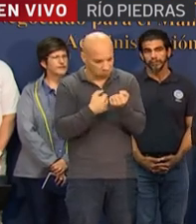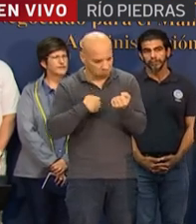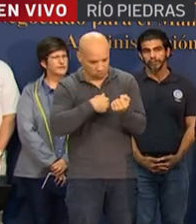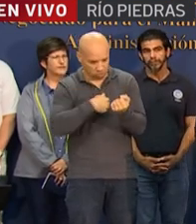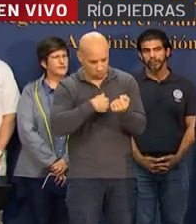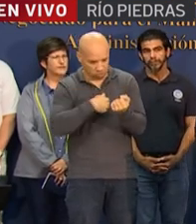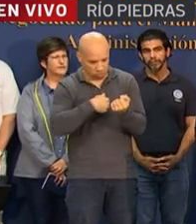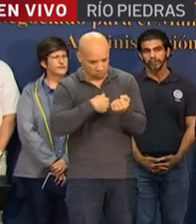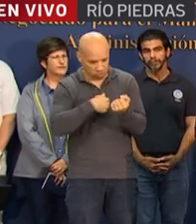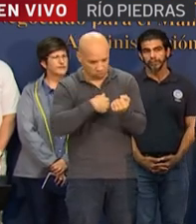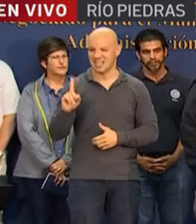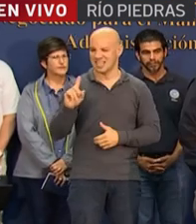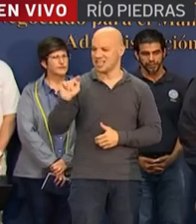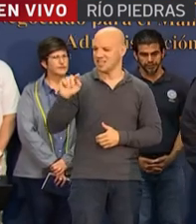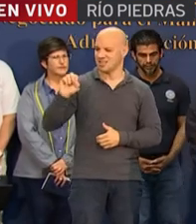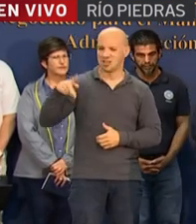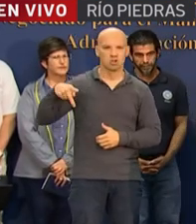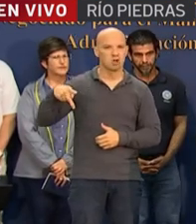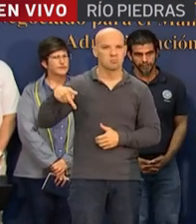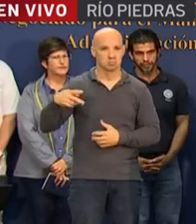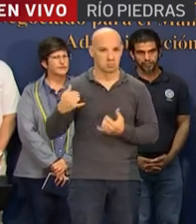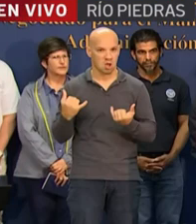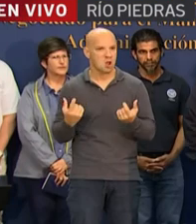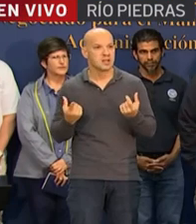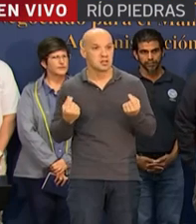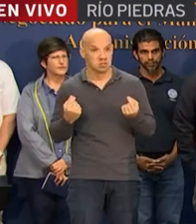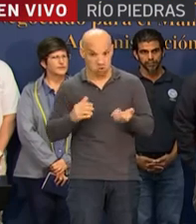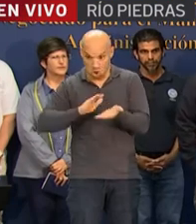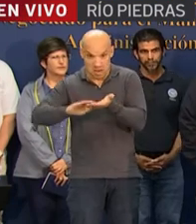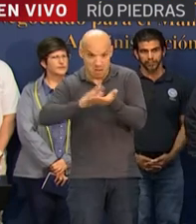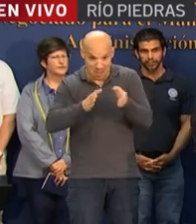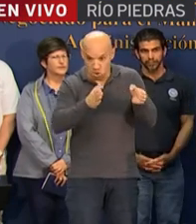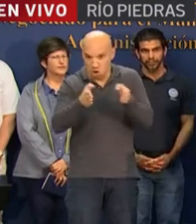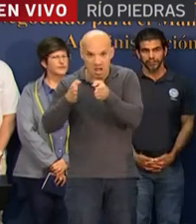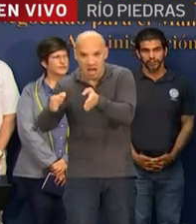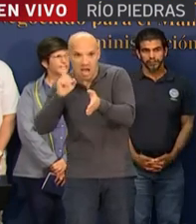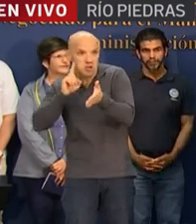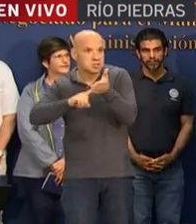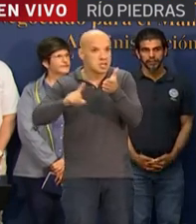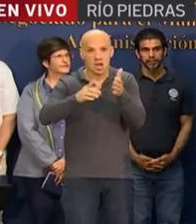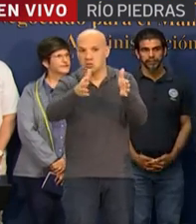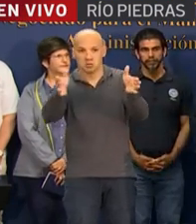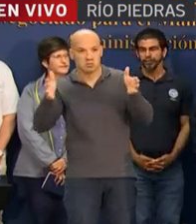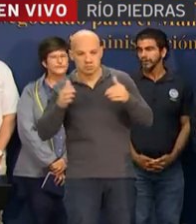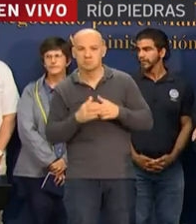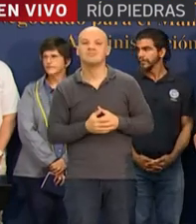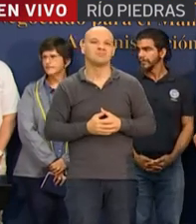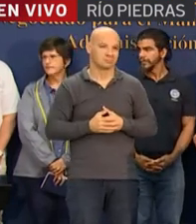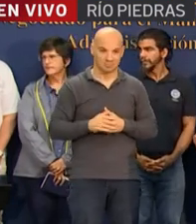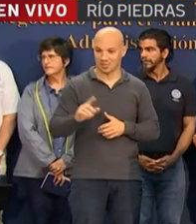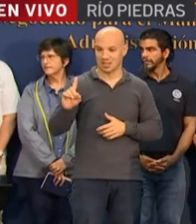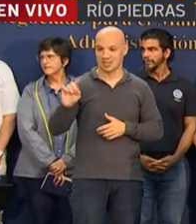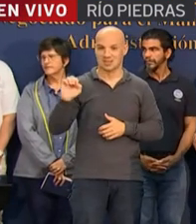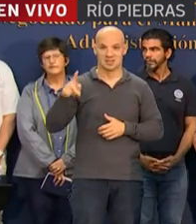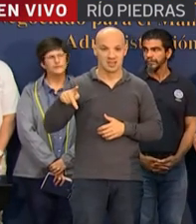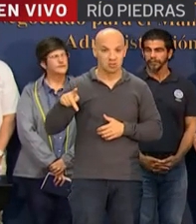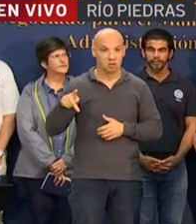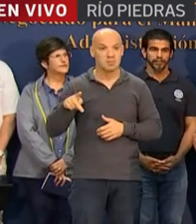LAS VÍA REGIONES Y CENTRAL. LA